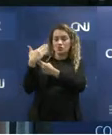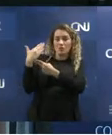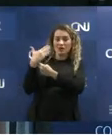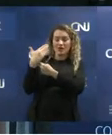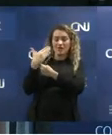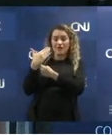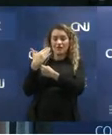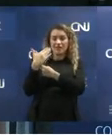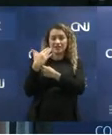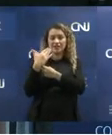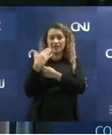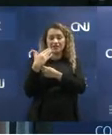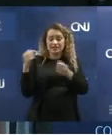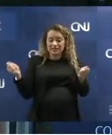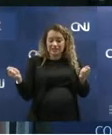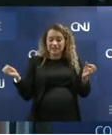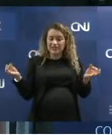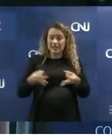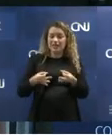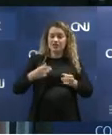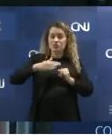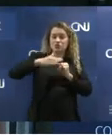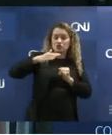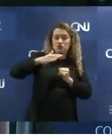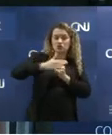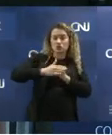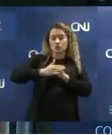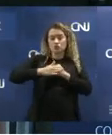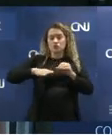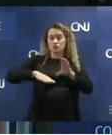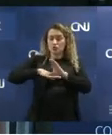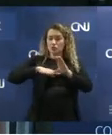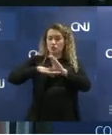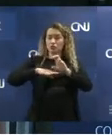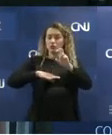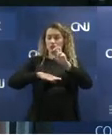do instituto convencional do quinto em sua paridade na criação das vagas.